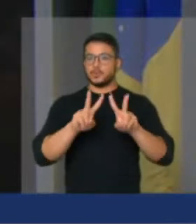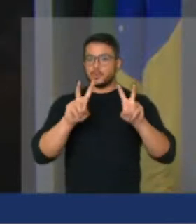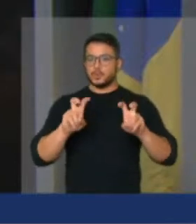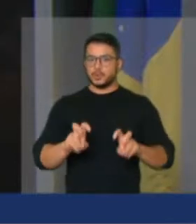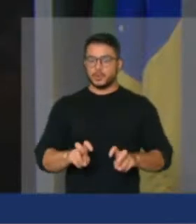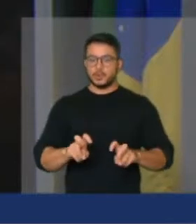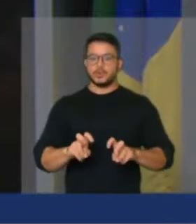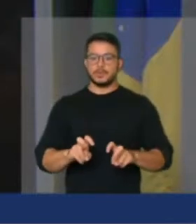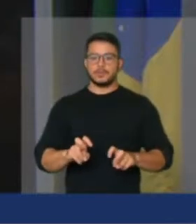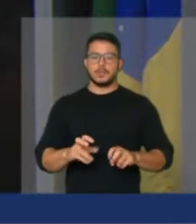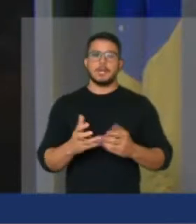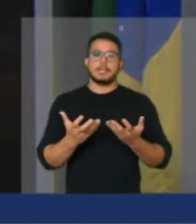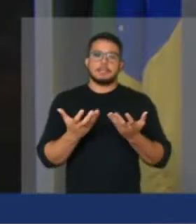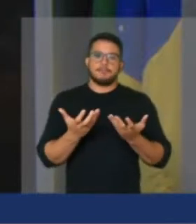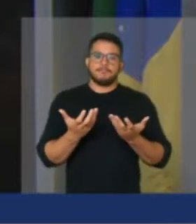SE REFERE A ADMISSIBILIDADE, JURIDICIDADE, TÉCNICA